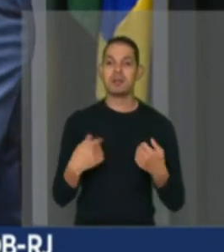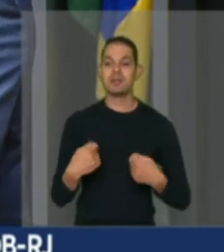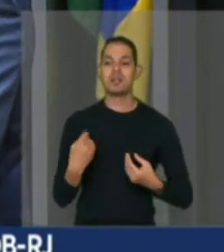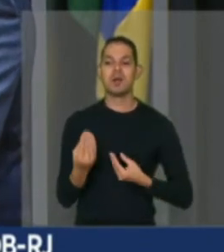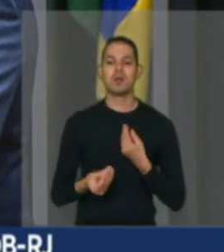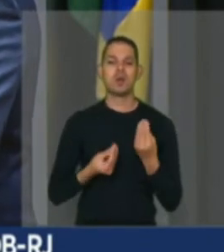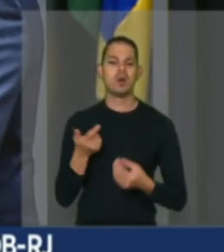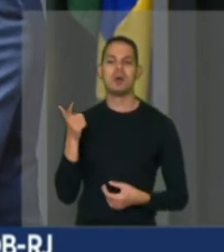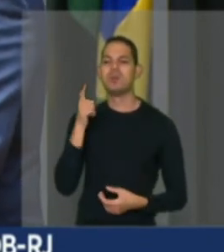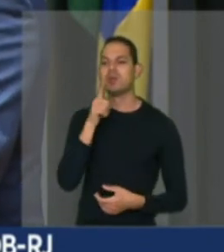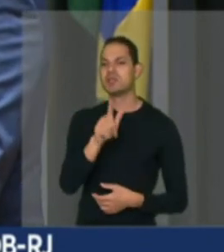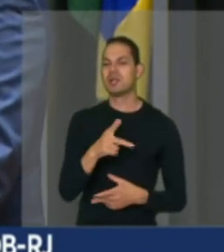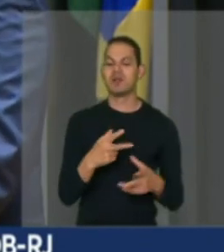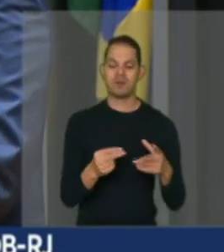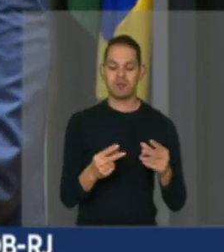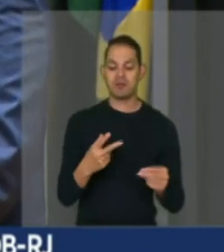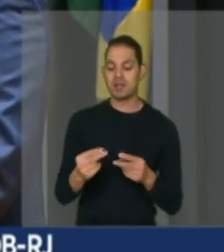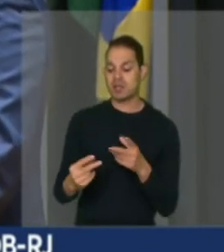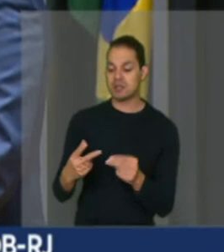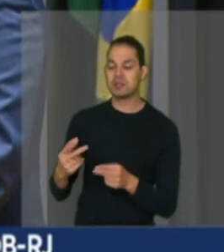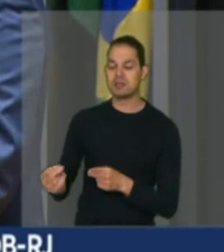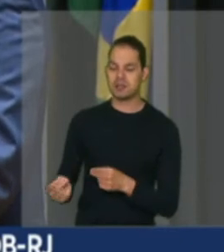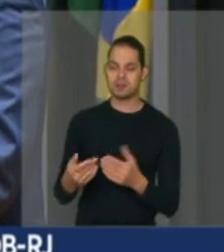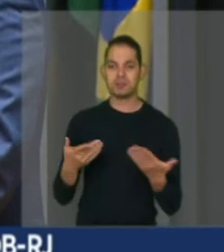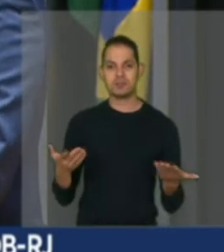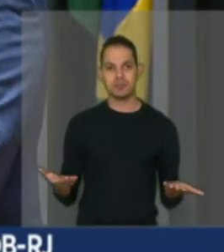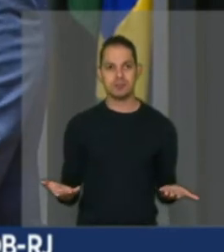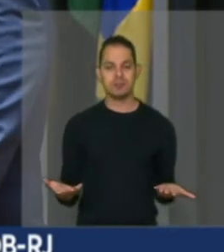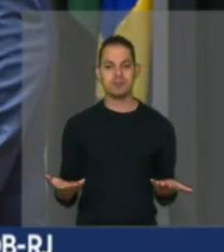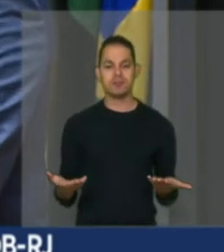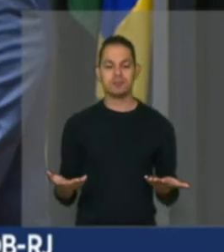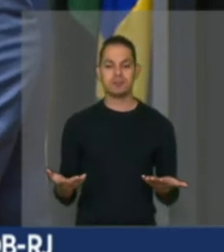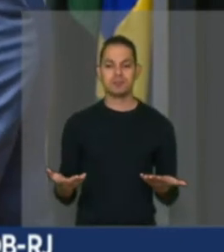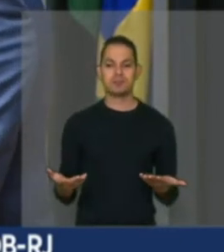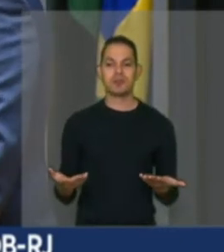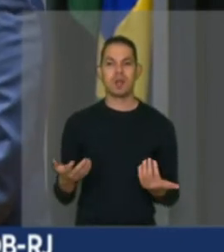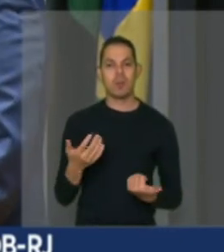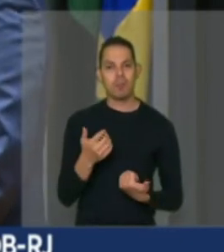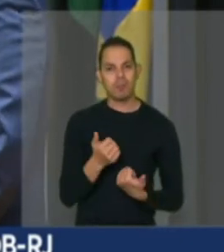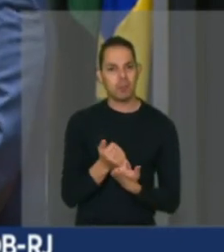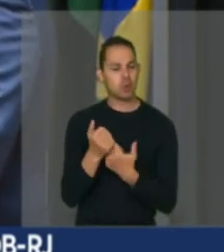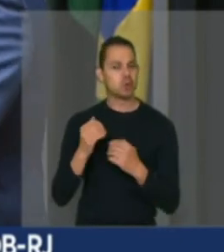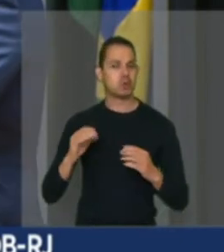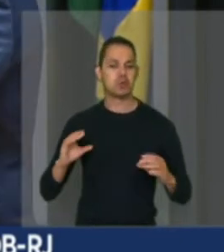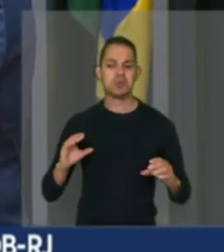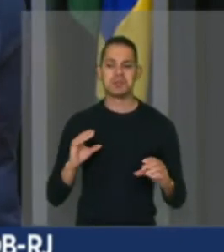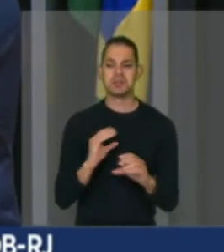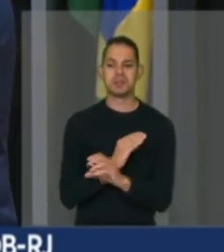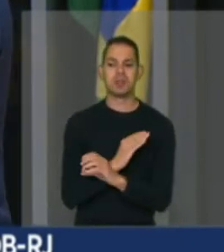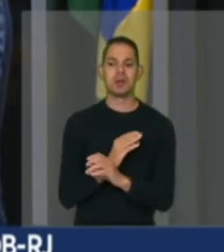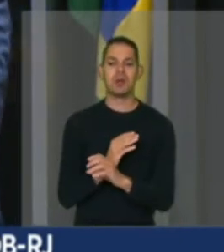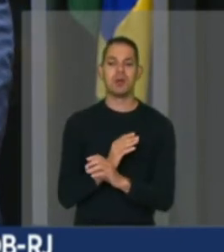ATRAVÀS DA VACINA. PORTANTO, AQUI O MEU APOIO TOTAL AO PROCESSO, AO PROCEDIMENTO DO GOVERNADOR CLÁUDIO CASTRO, REIVINDICANDO MAIS VACINAS